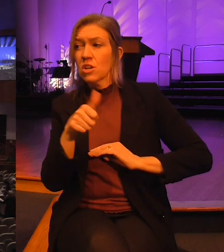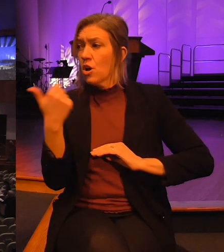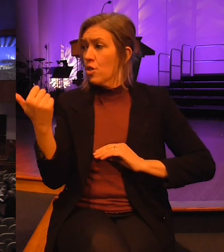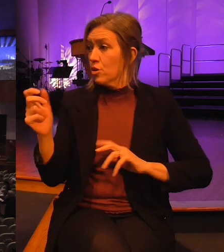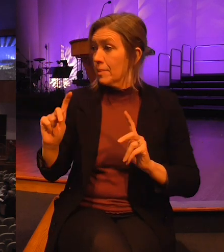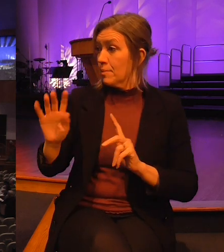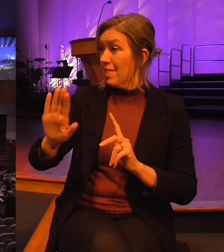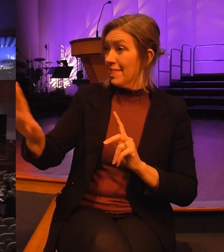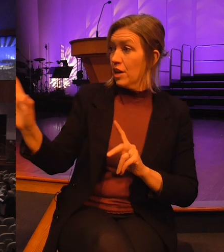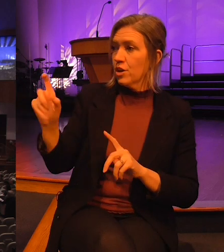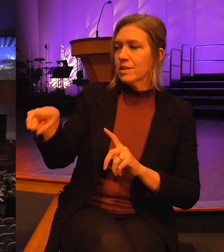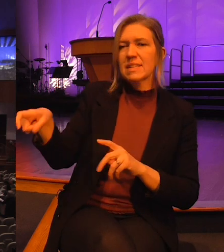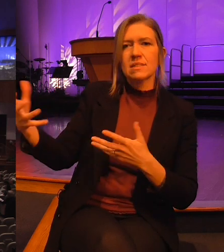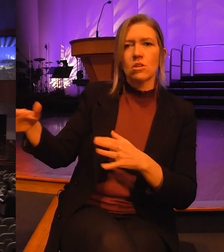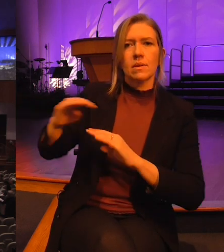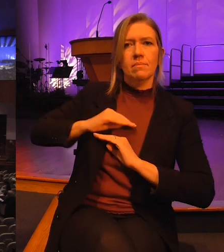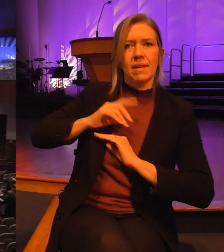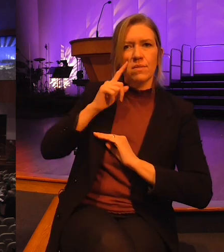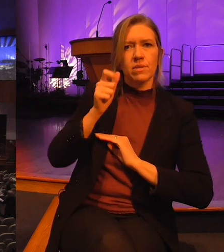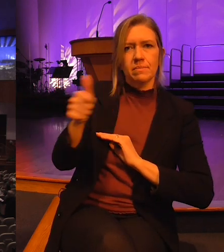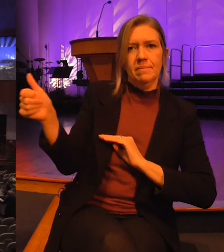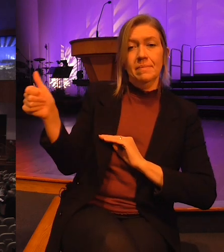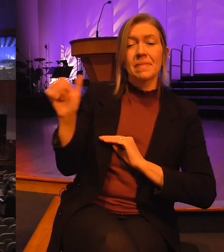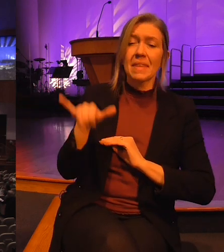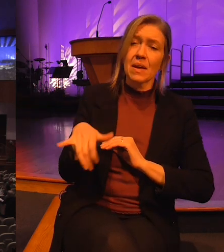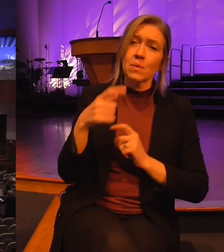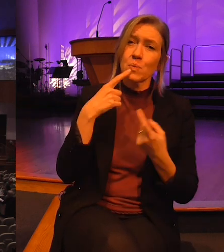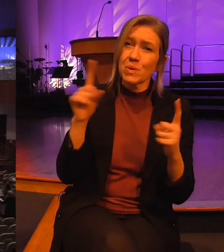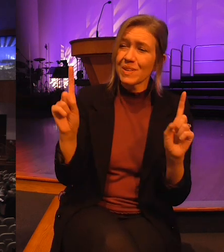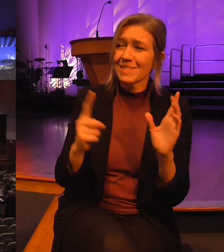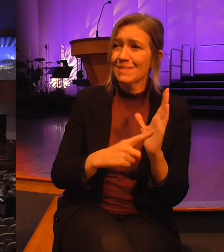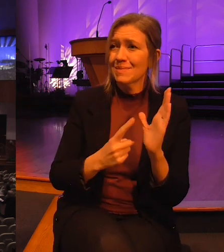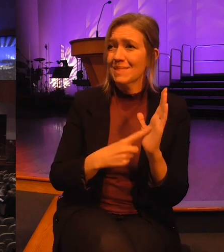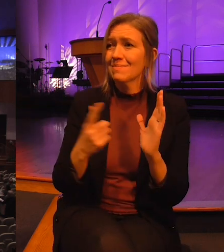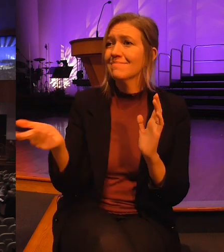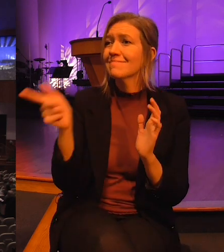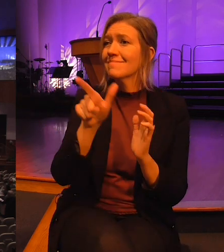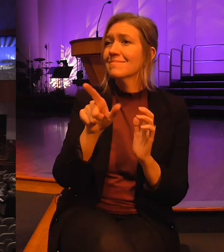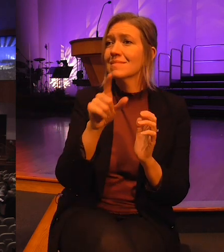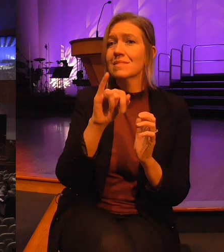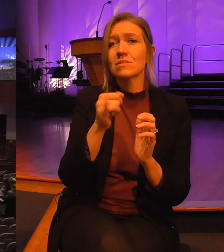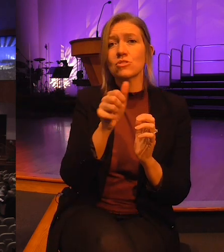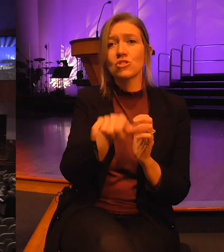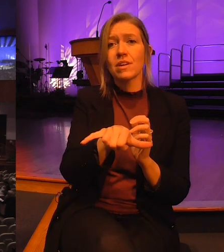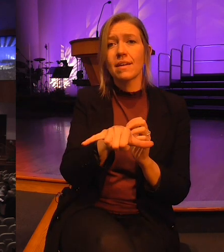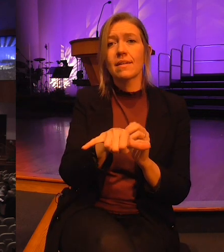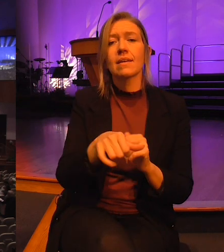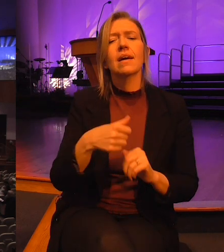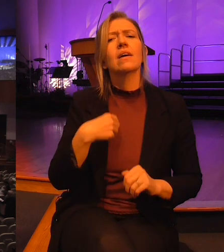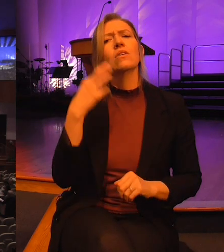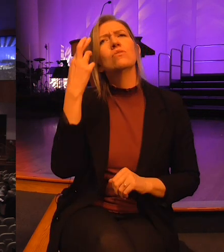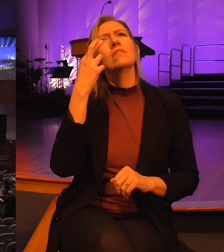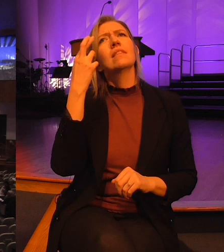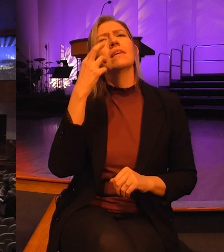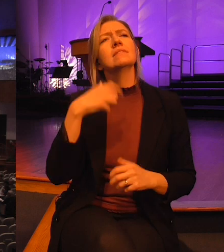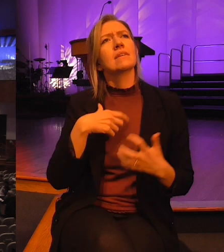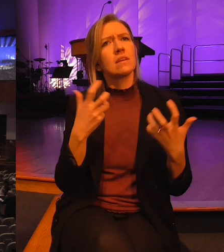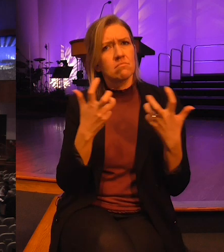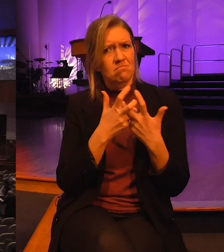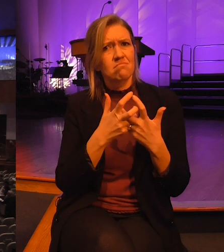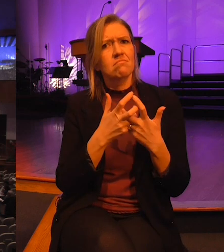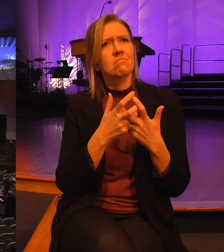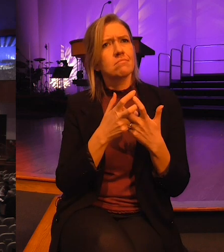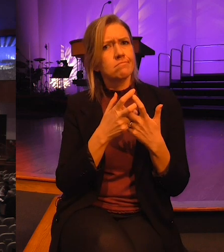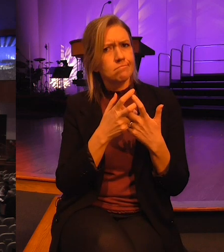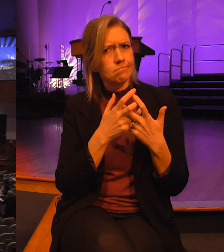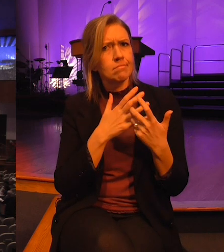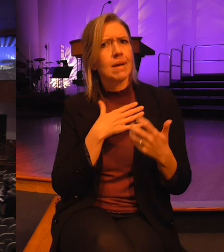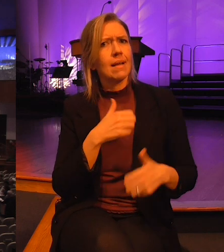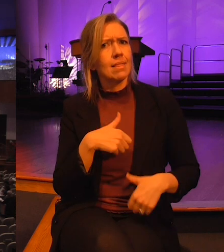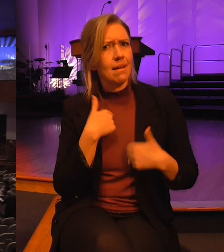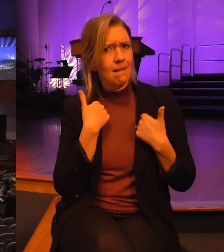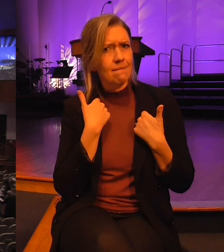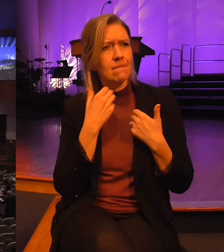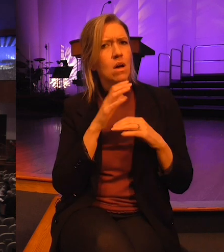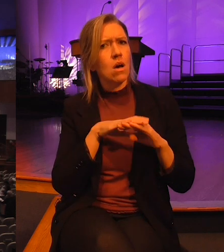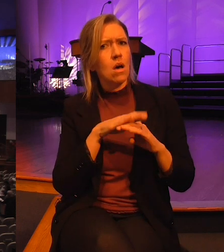Jay. Me doy cuenta de que resoné con mi vida cuando estaba en un autobús y un hombre sin hogar se detuvo